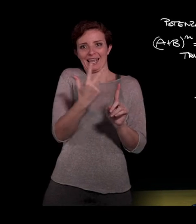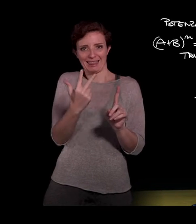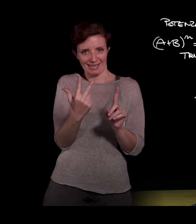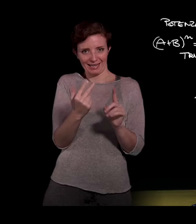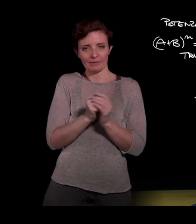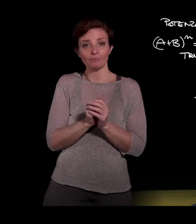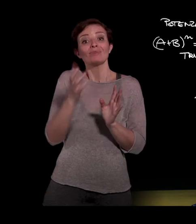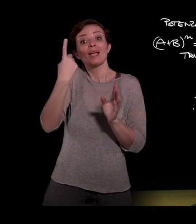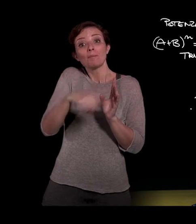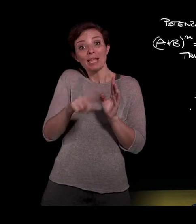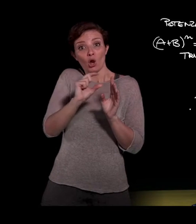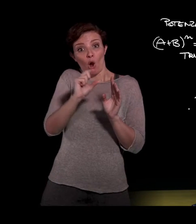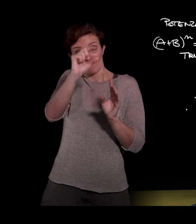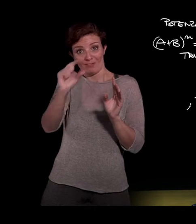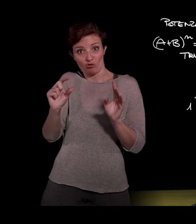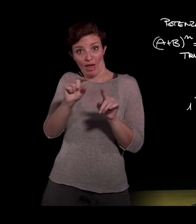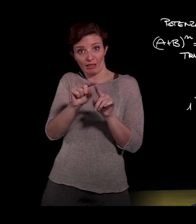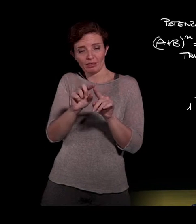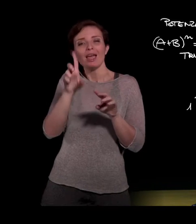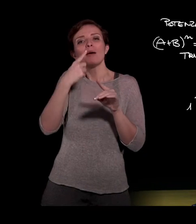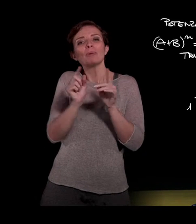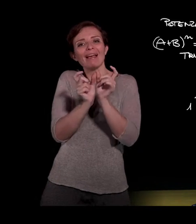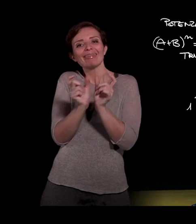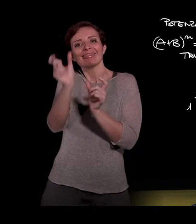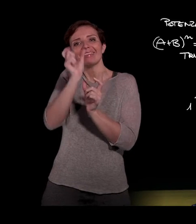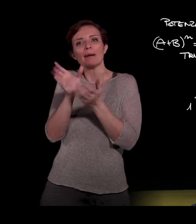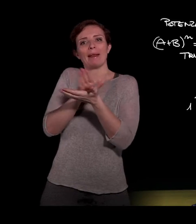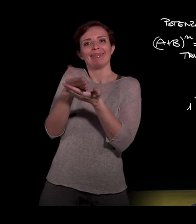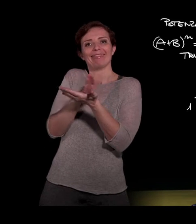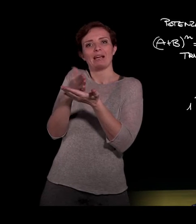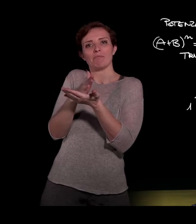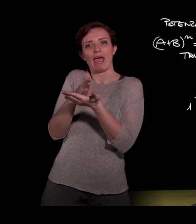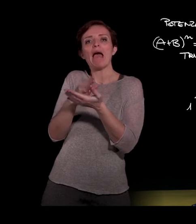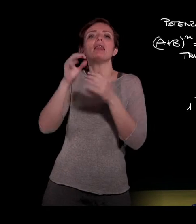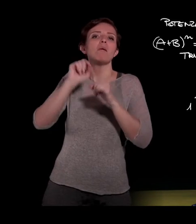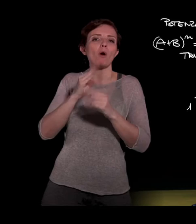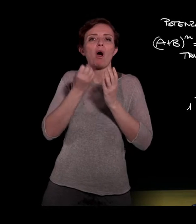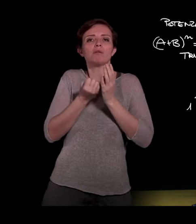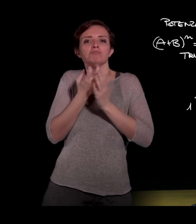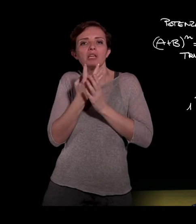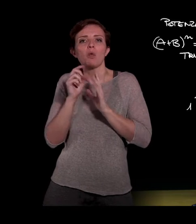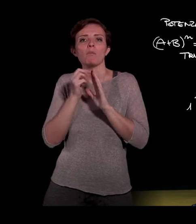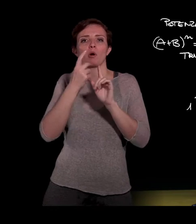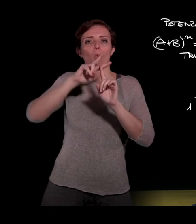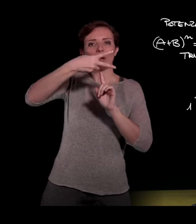Questi coefficienti sono quelli dei termini intermedi dello sviluppo del quadrato, del cubo, della quarta potenza e così via.